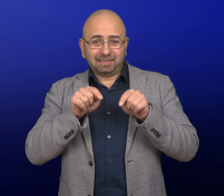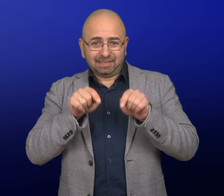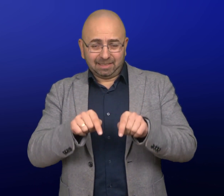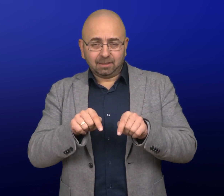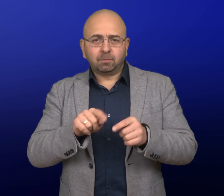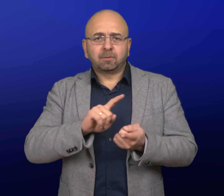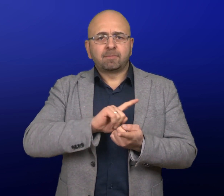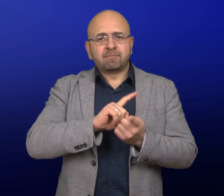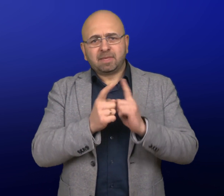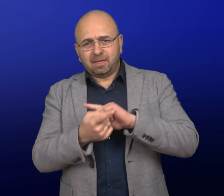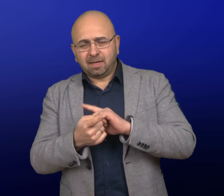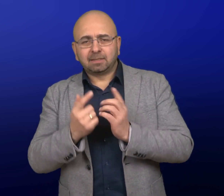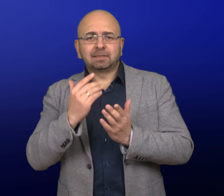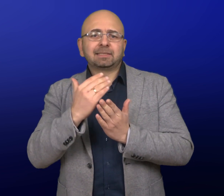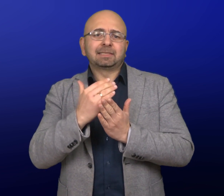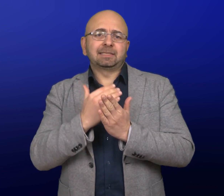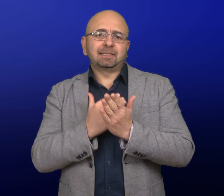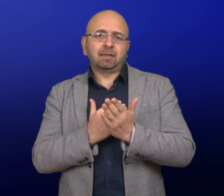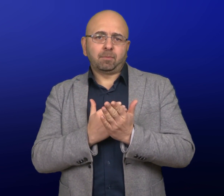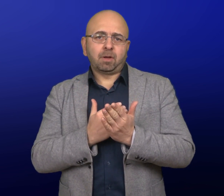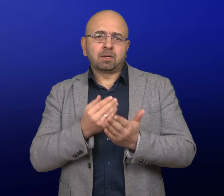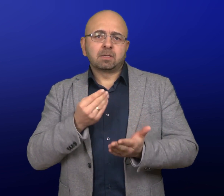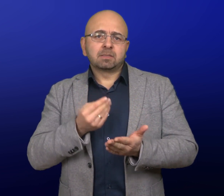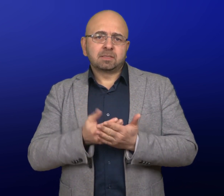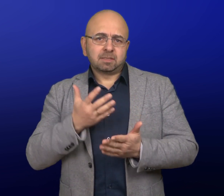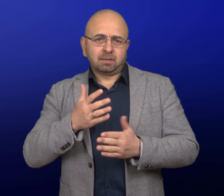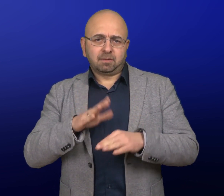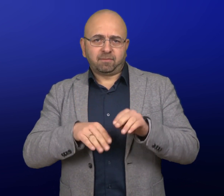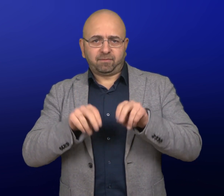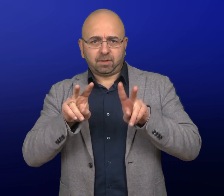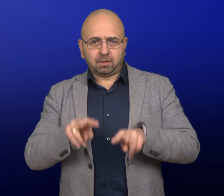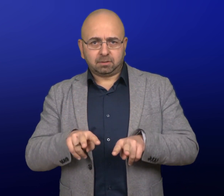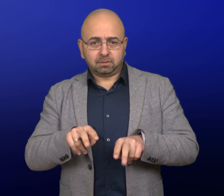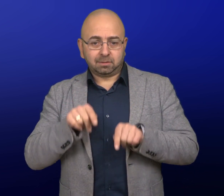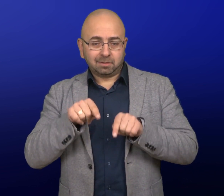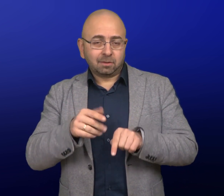В связи с этим меняется система оценки квалификации переводчиков.